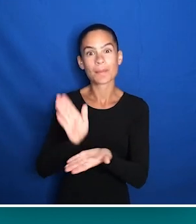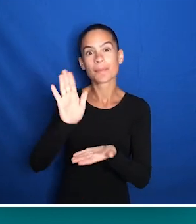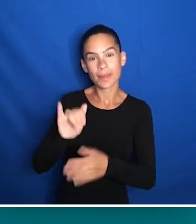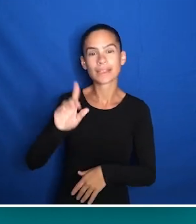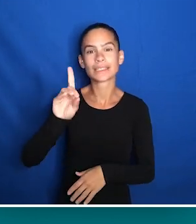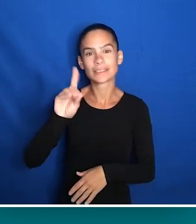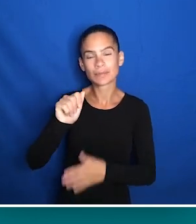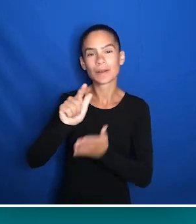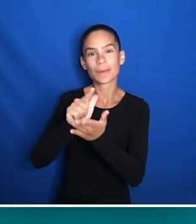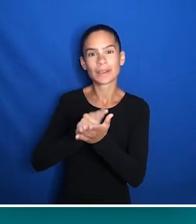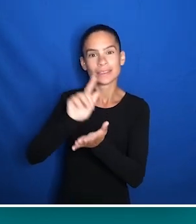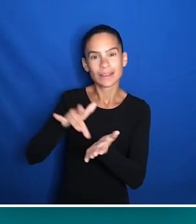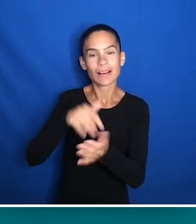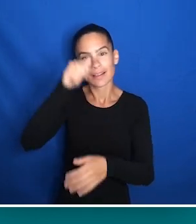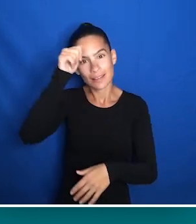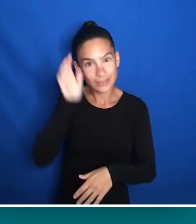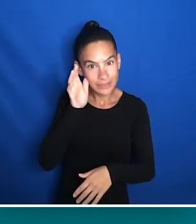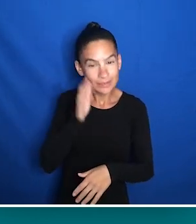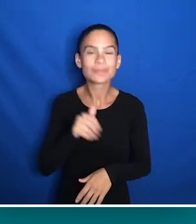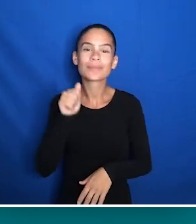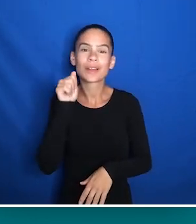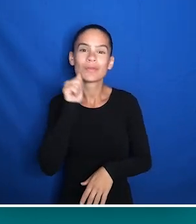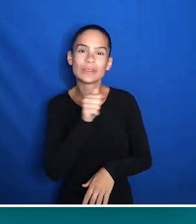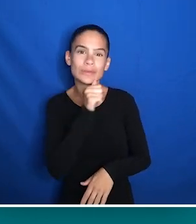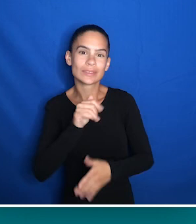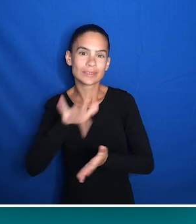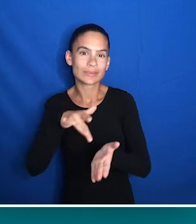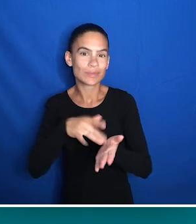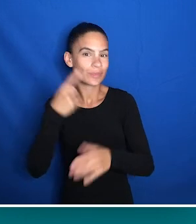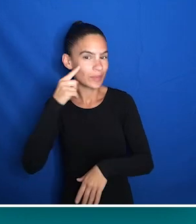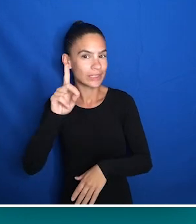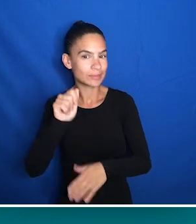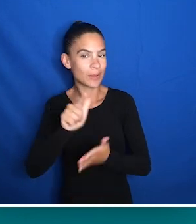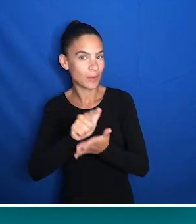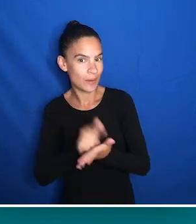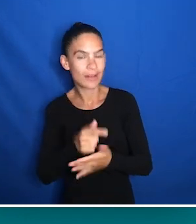[Narrador] Este video es traído a ti por el Centro Alaska para la Ley de Discapacidad, Centro Arizona para la Ley de Discapacidad,